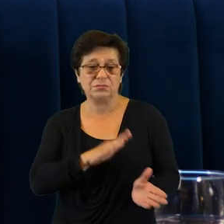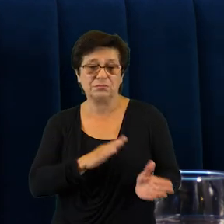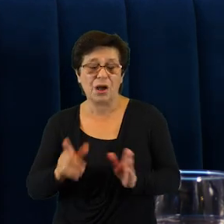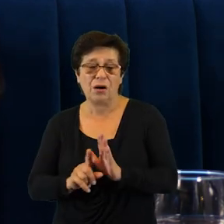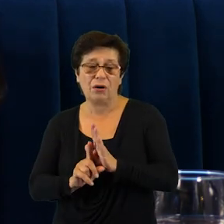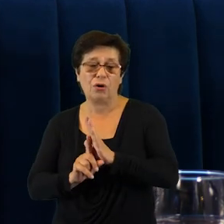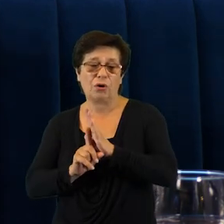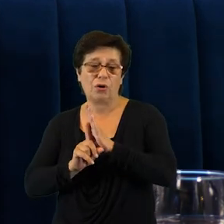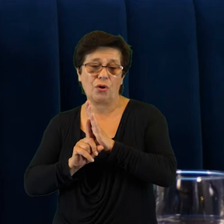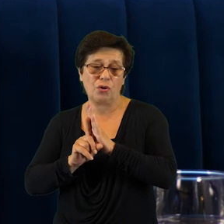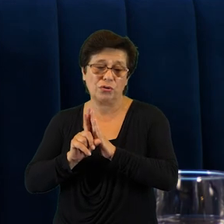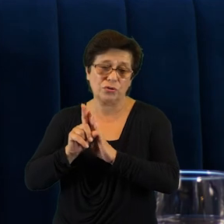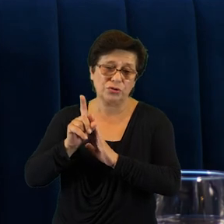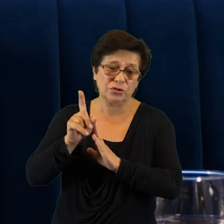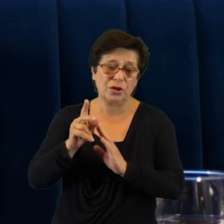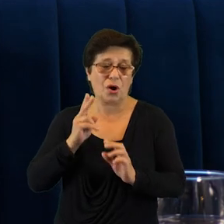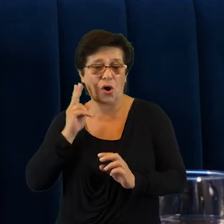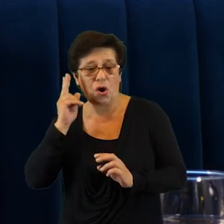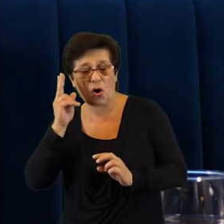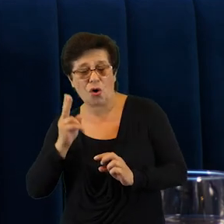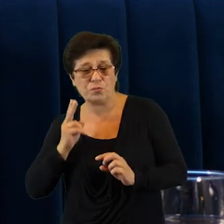nacjonalizmem, a jak gdyby otwartością.